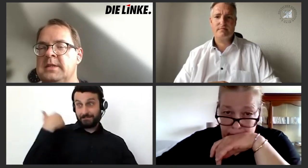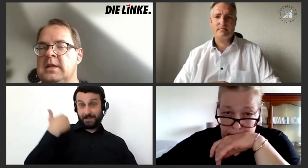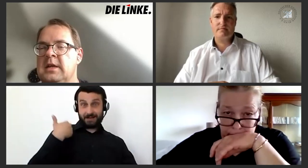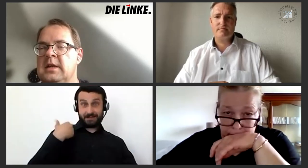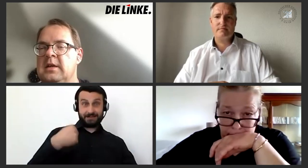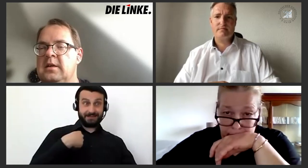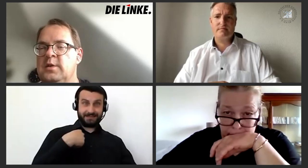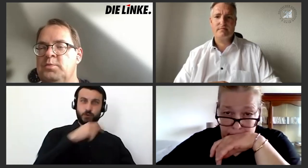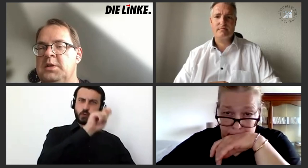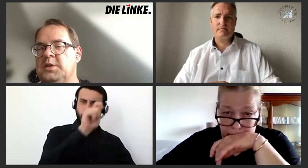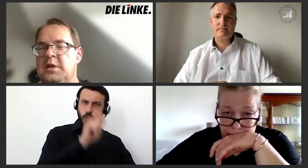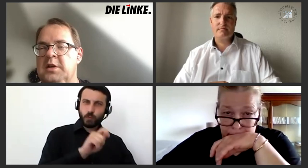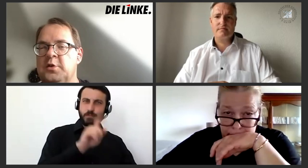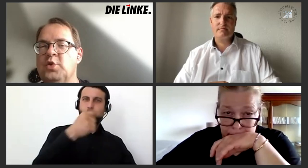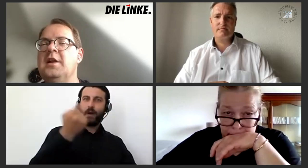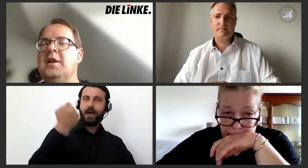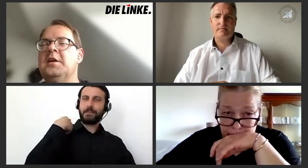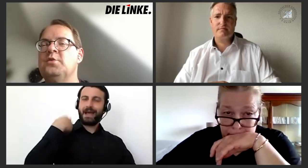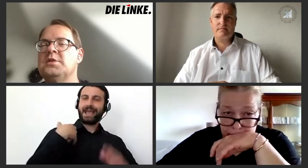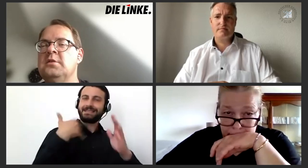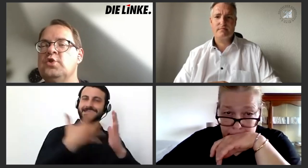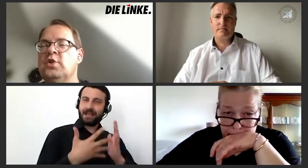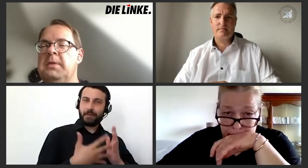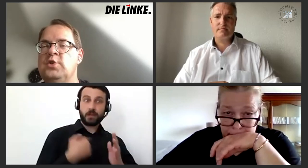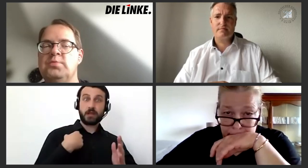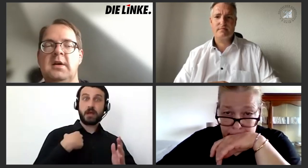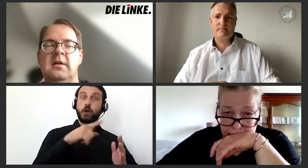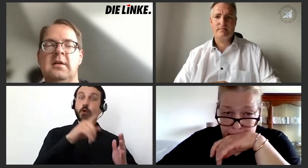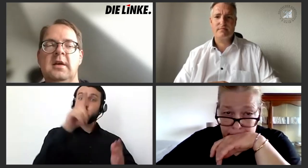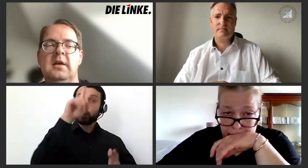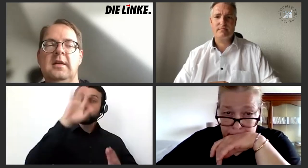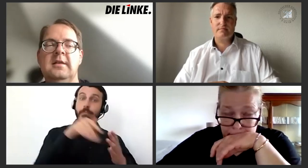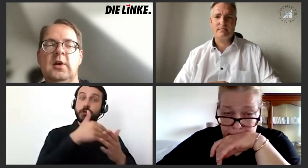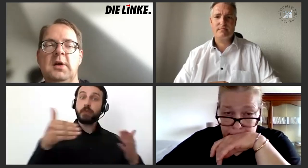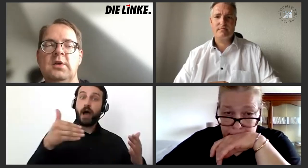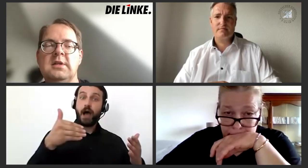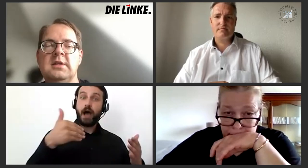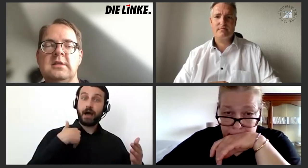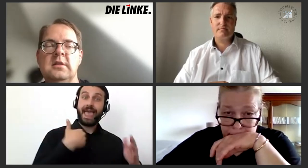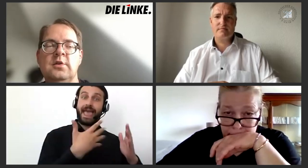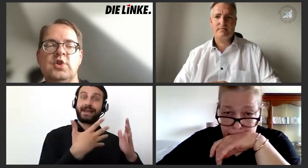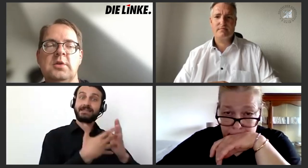und dann auch während des Exames, zumindest einen Grundlagenkurs in Deutscher Gebärdensprache.